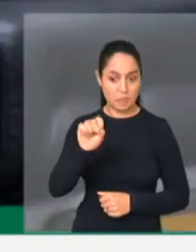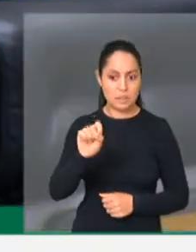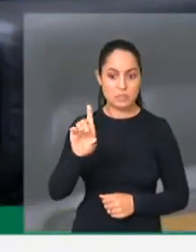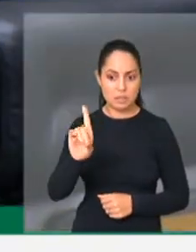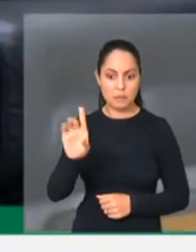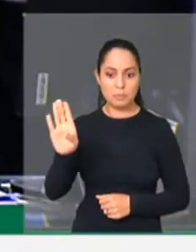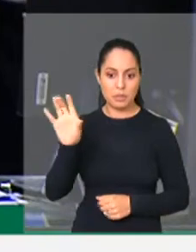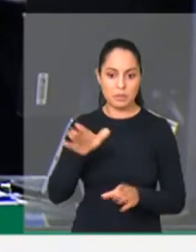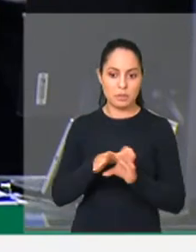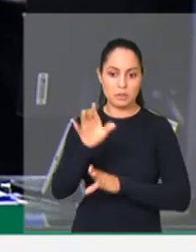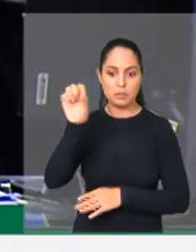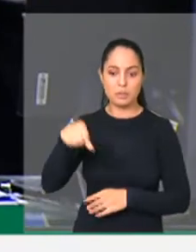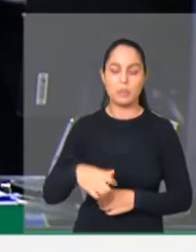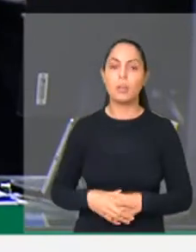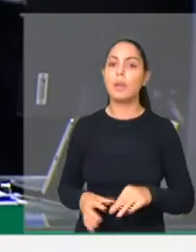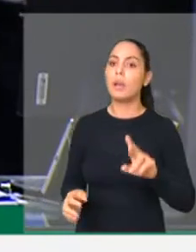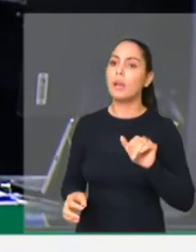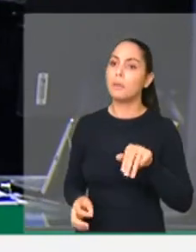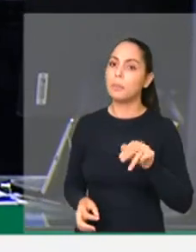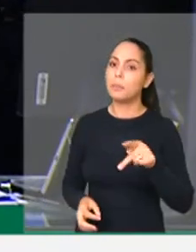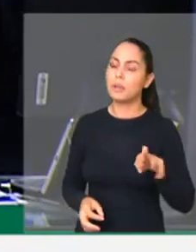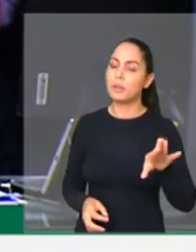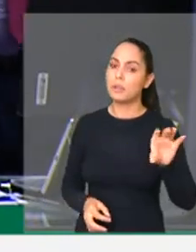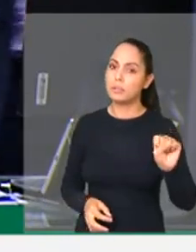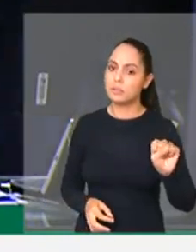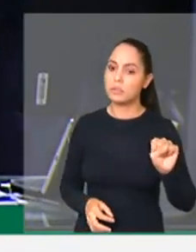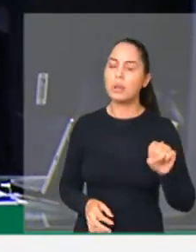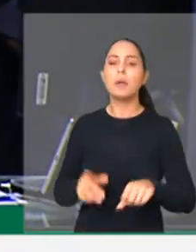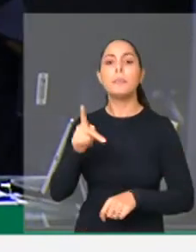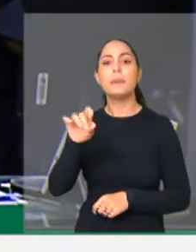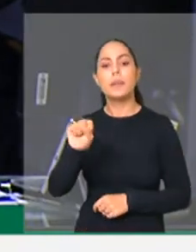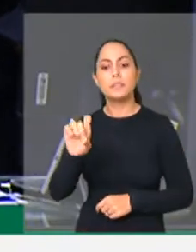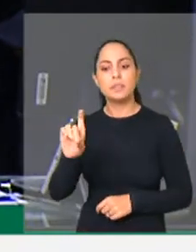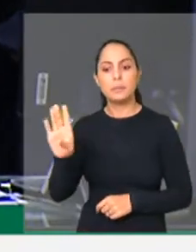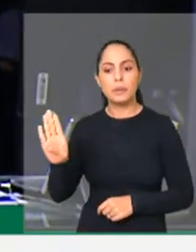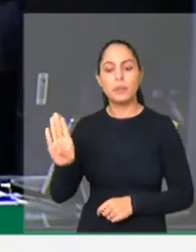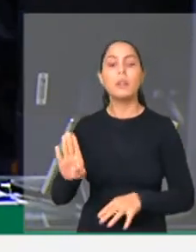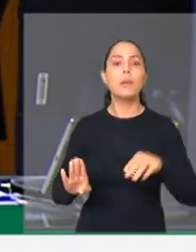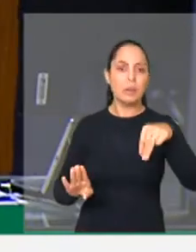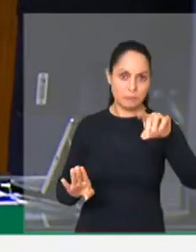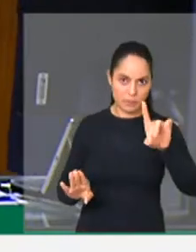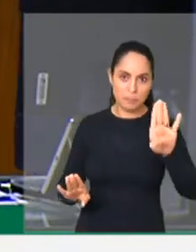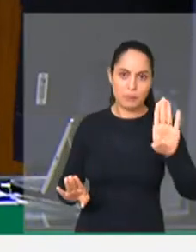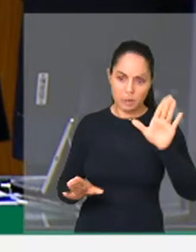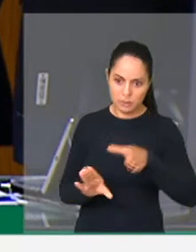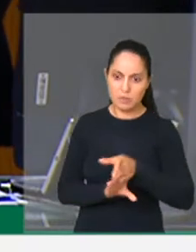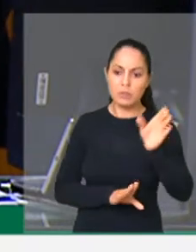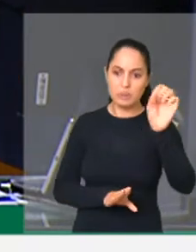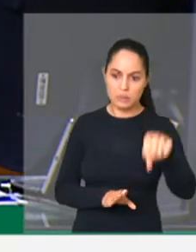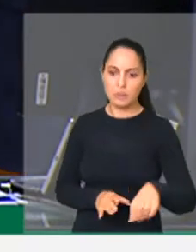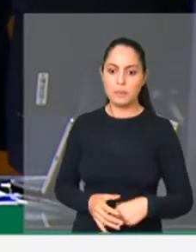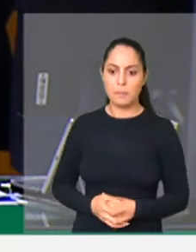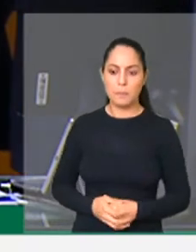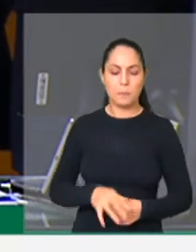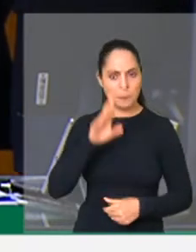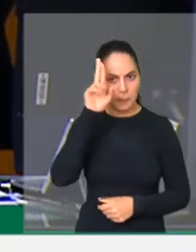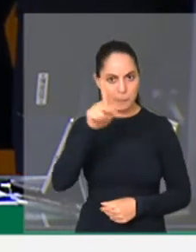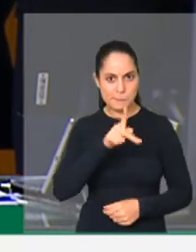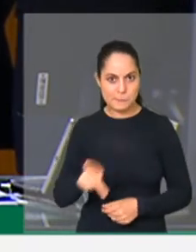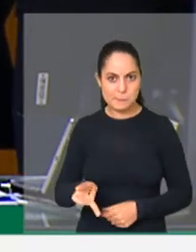REPUBLICANOS SIM, PSDB, DEPUTADO... [DEPUTADO]: ESTÁ SE RETROAGINDO É CONDIÇÃO INICIAL TODO O ESFORÇO QUE